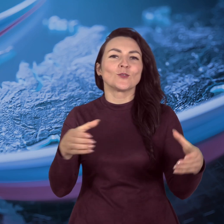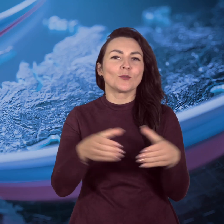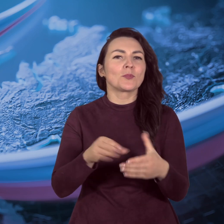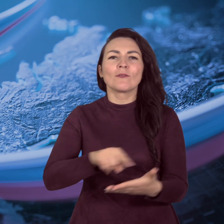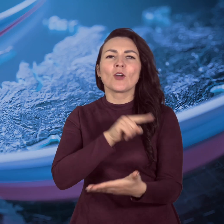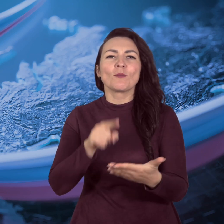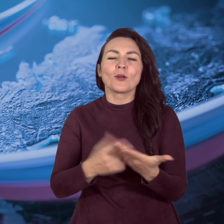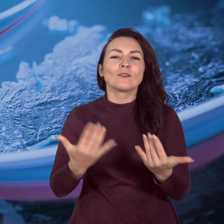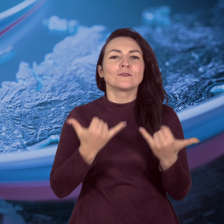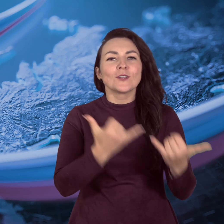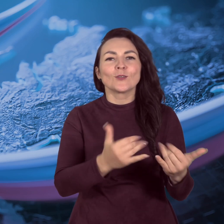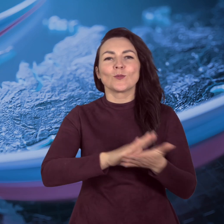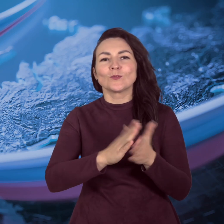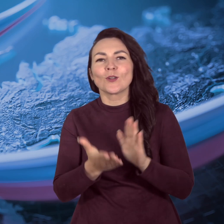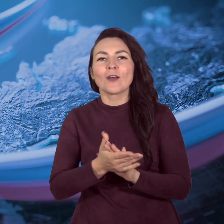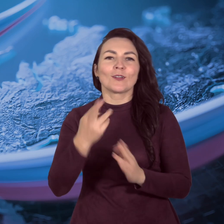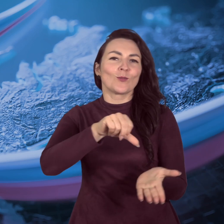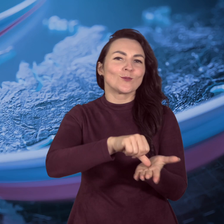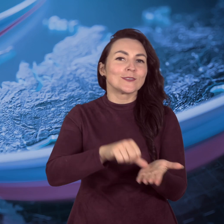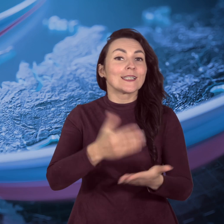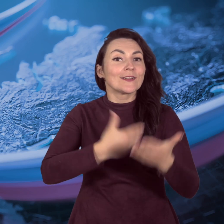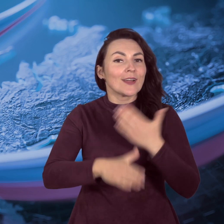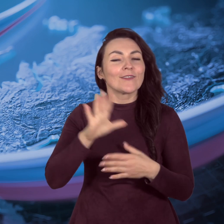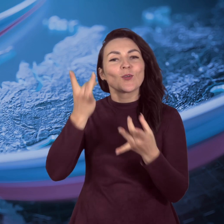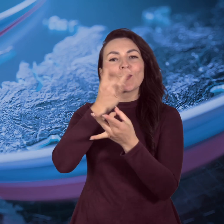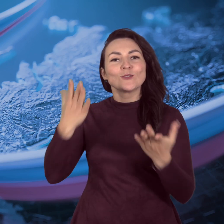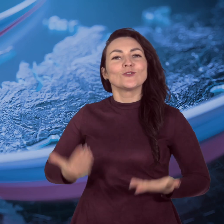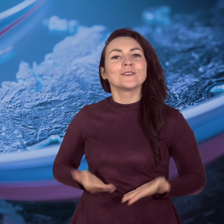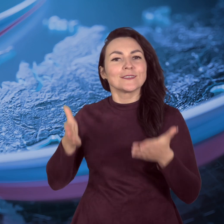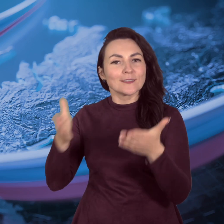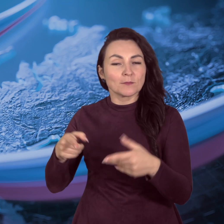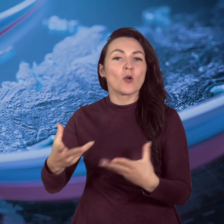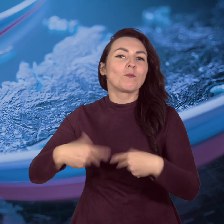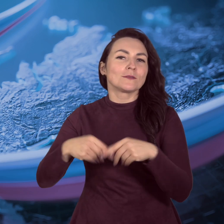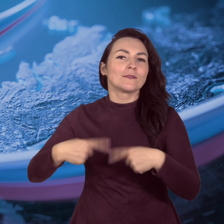по вопросам создания условий для участия инвалидов в культурной жизни общества